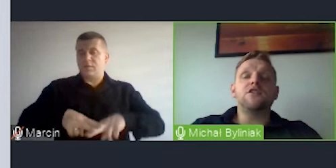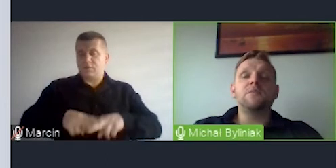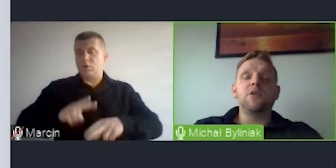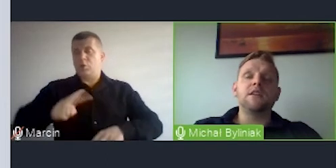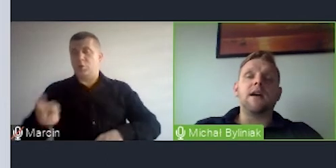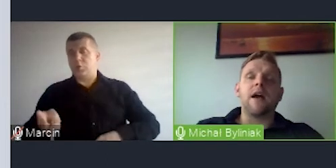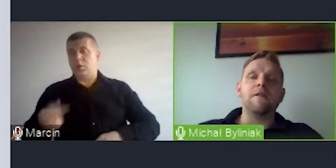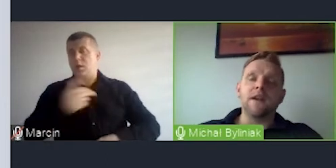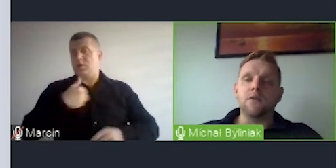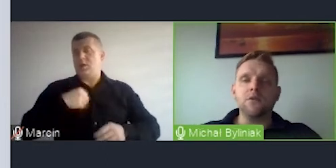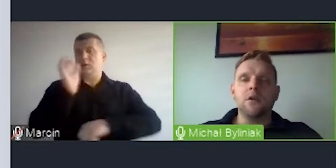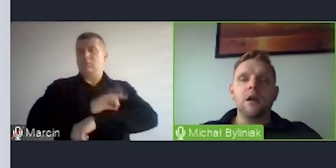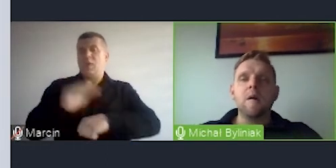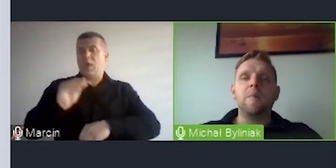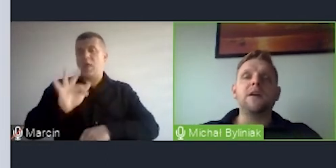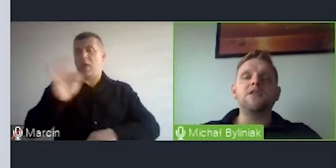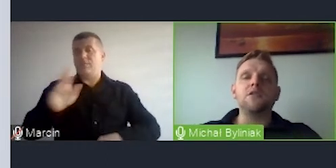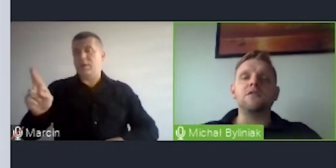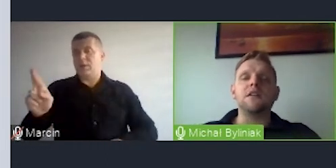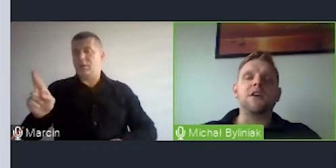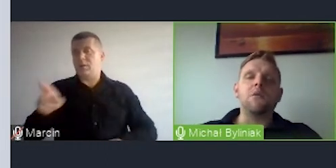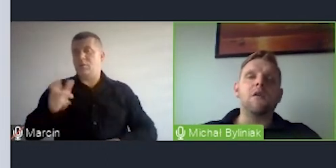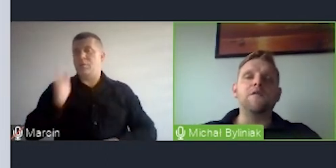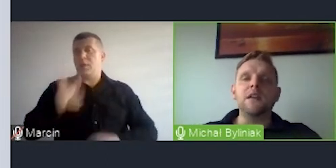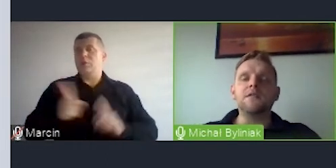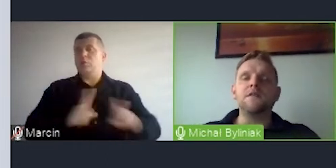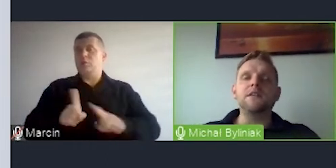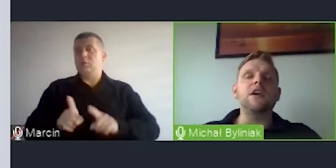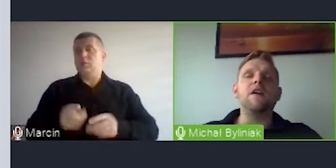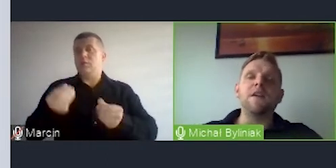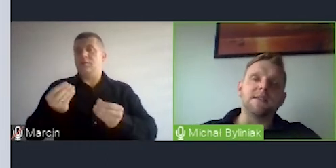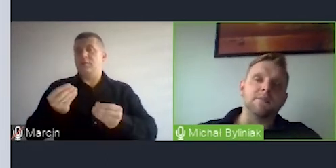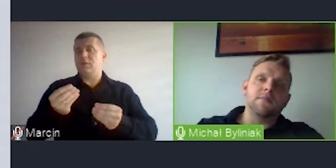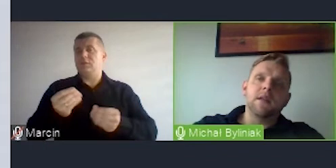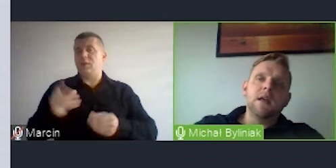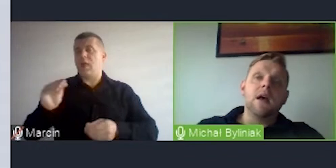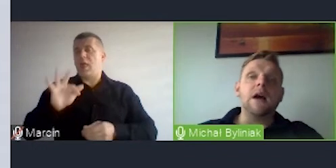W naszych projektach EFRR będzie to oznaczało finansowanie się EFS-em .